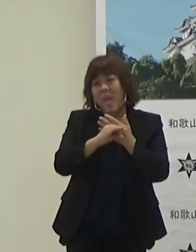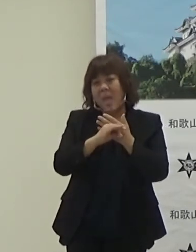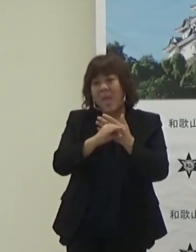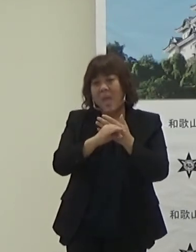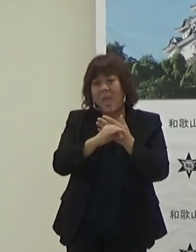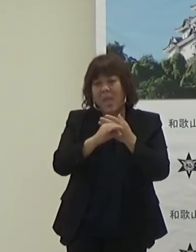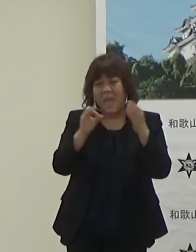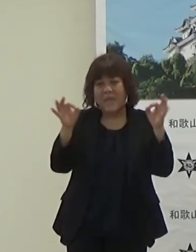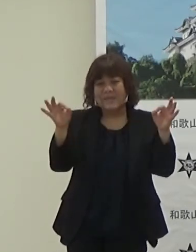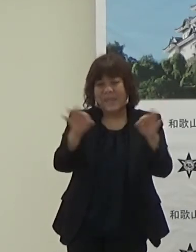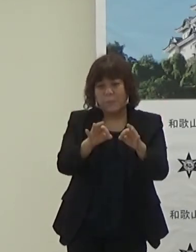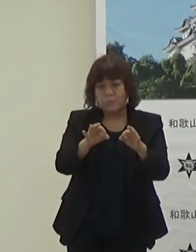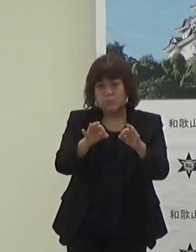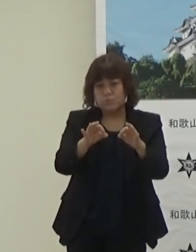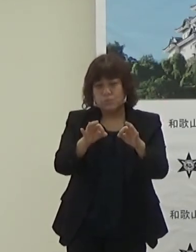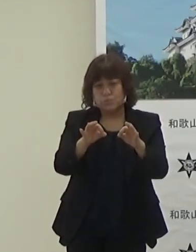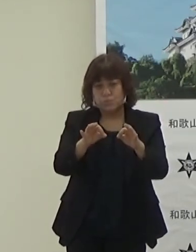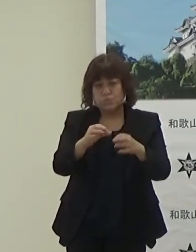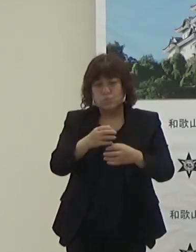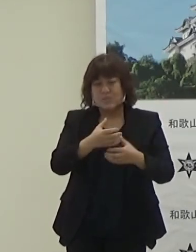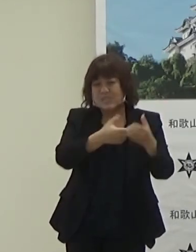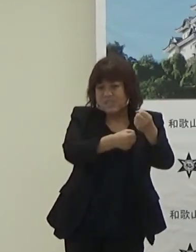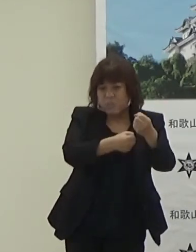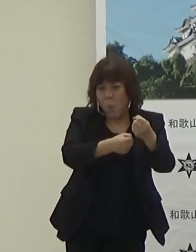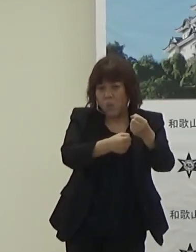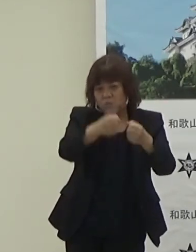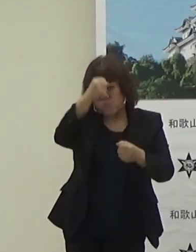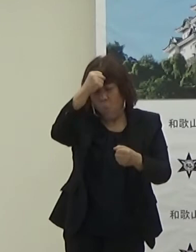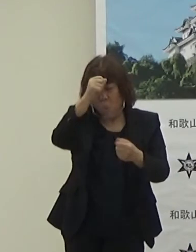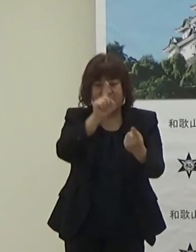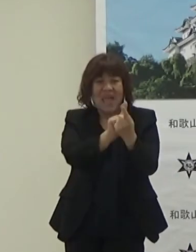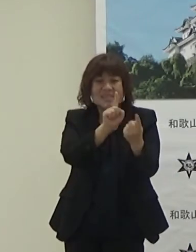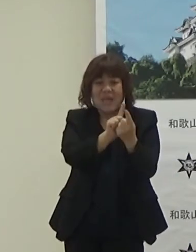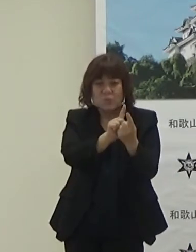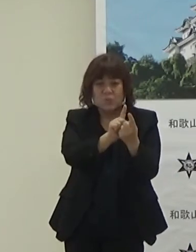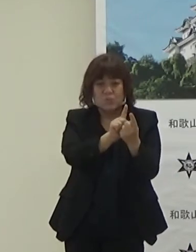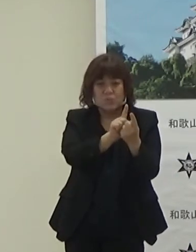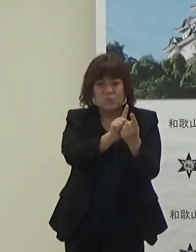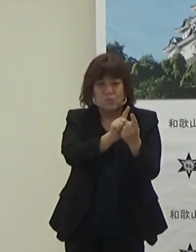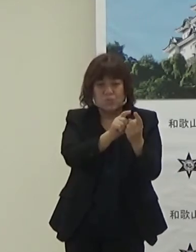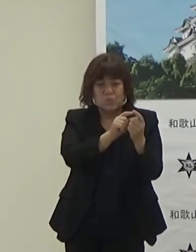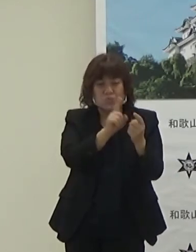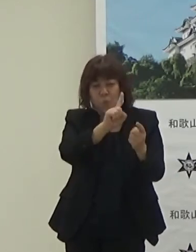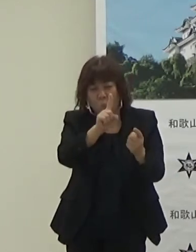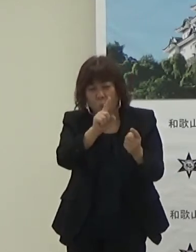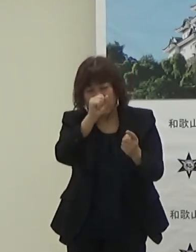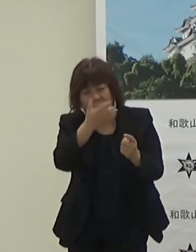いろんな今のギャンブル依存症対策のそういう体制づくりをどうするかとかさらに